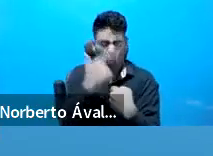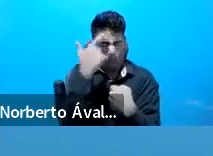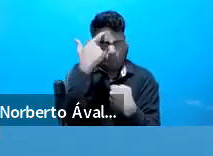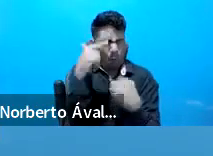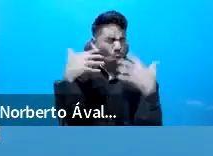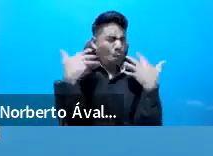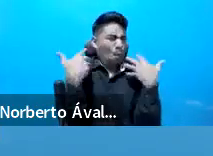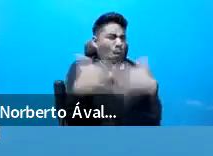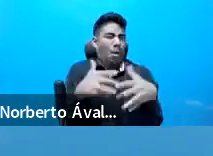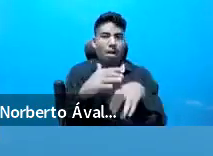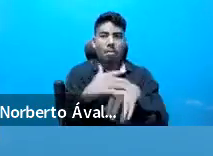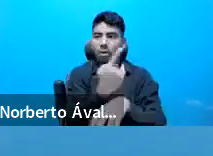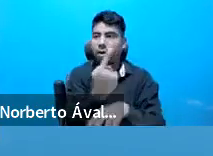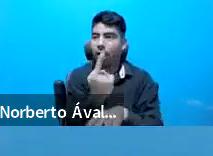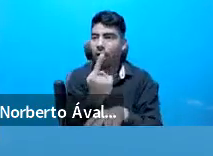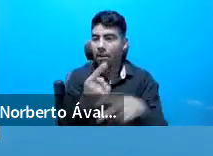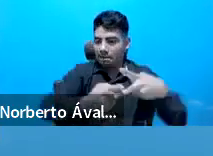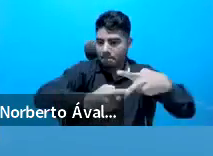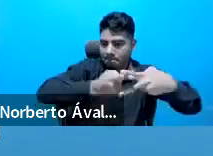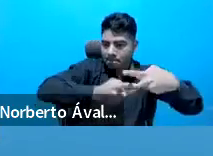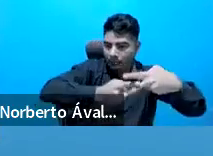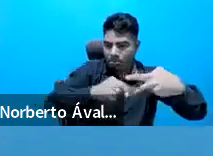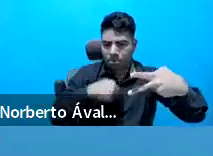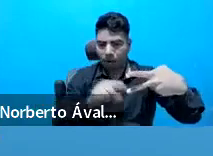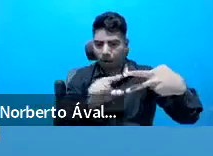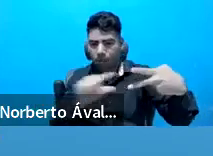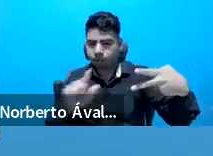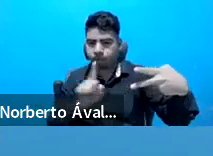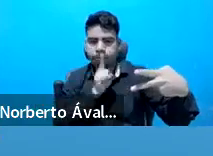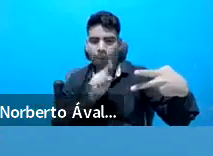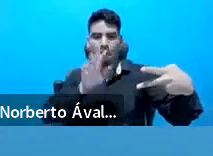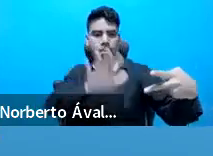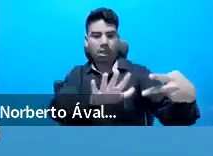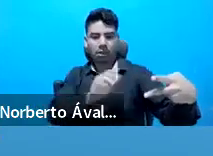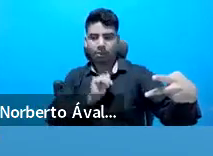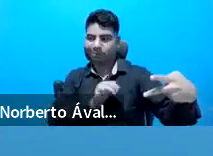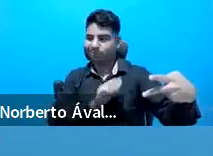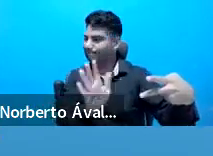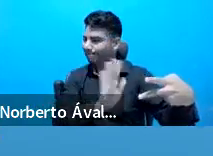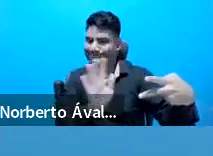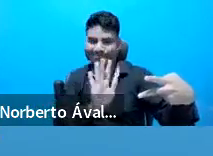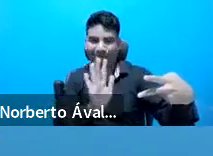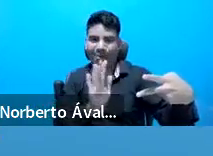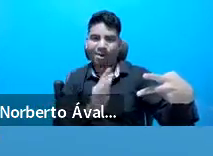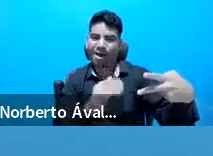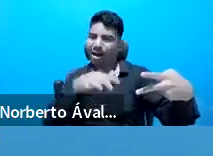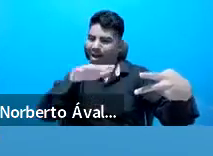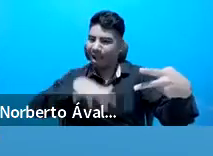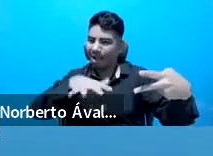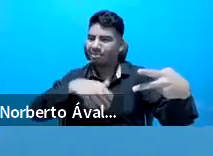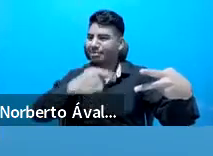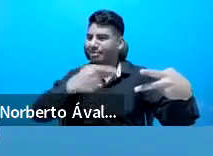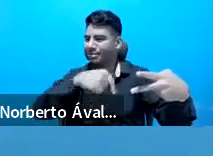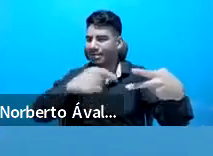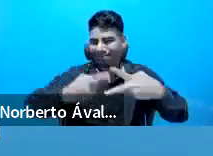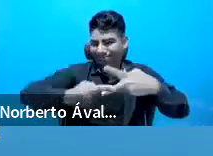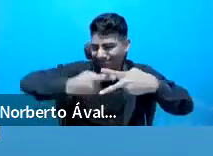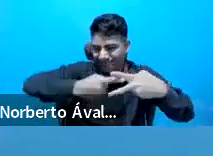que las personas sordas a veces sordas, a veces en la vida cotidiana tienen comportamiento ientos que para nosotros, que para nosotros, los oyentes, es un un poco